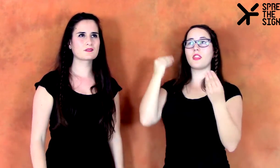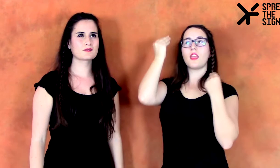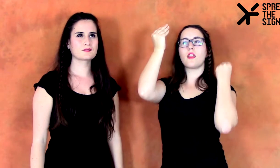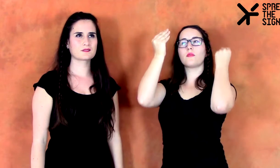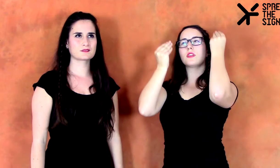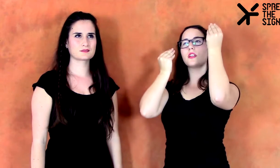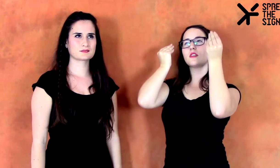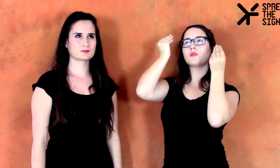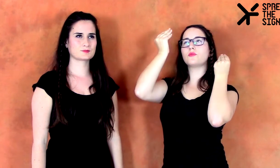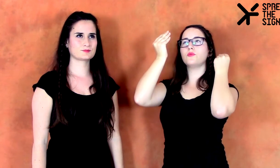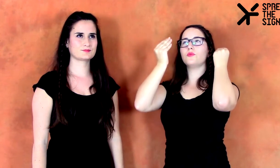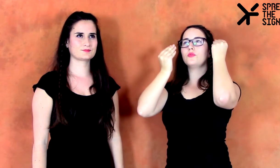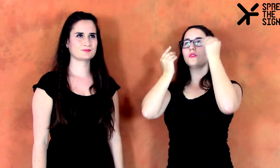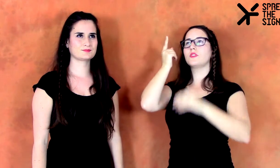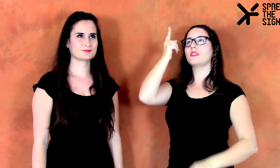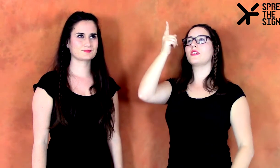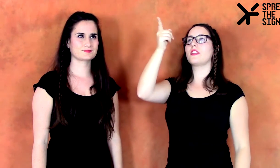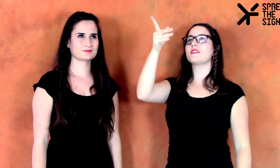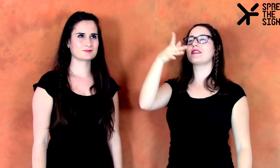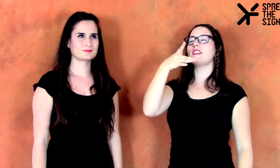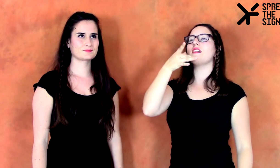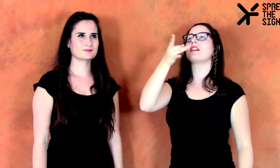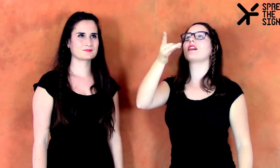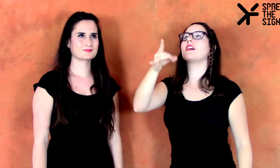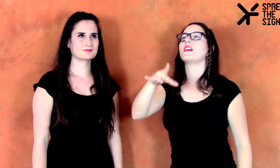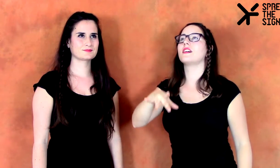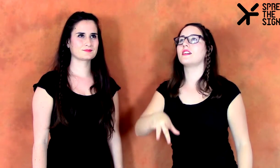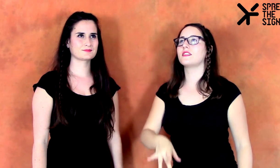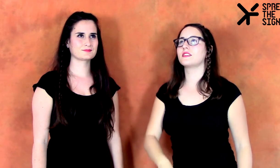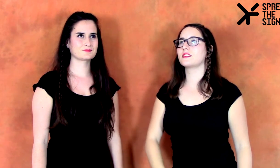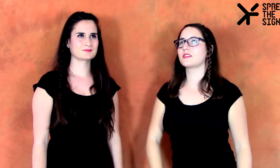Me pregunto quién serás.